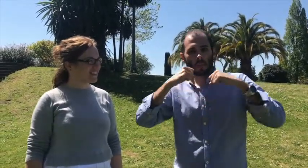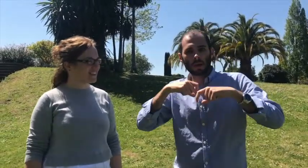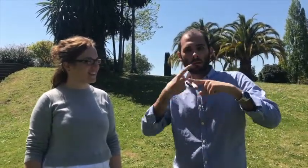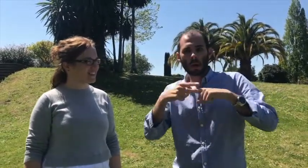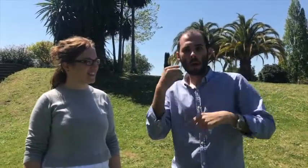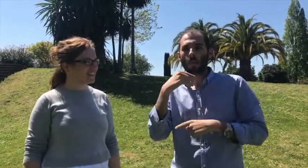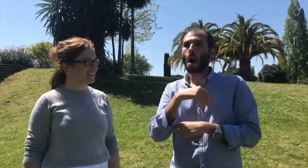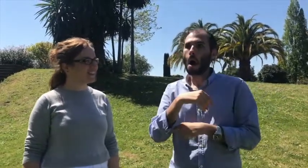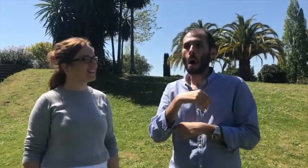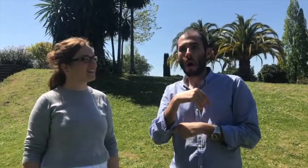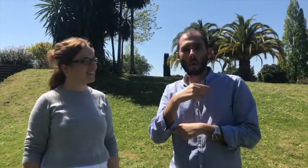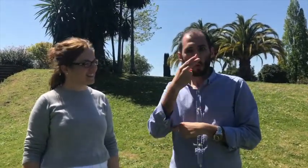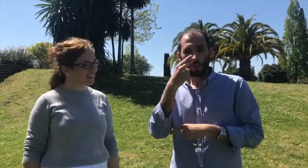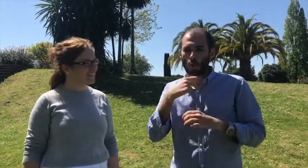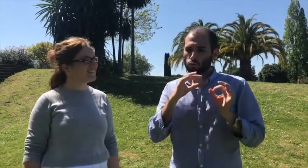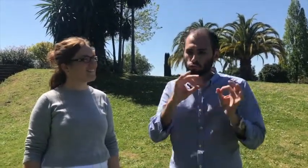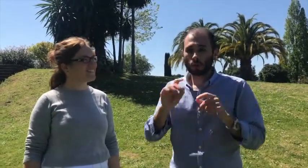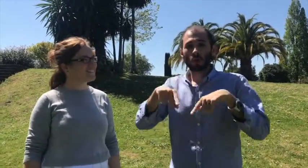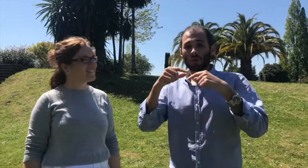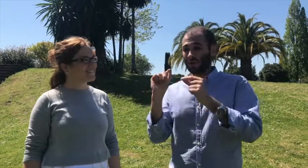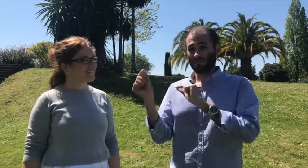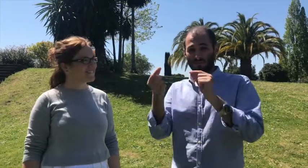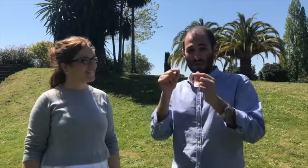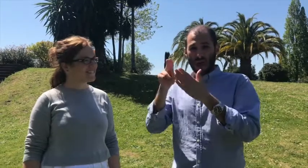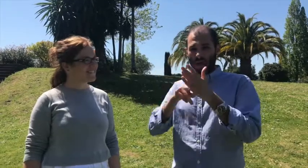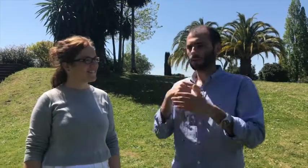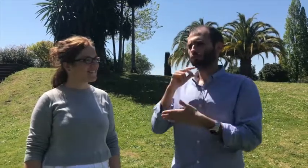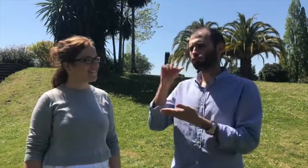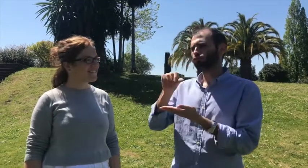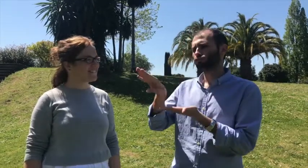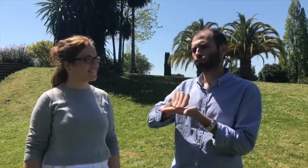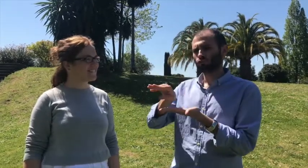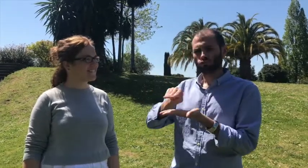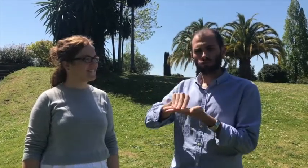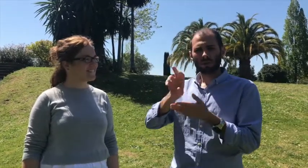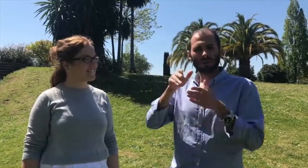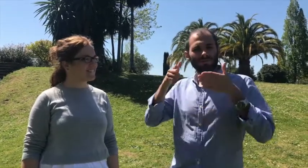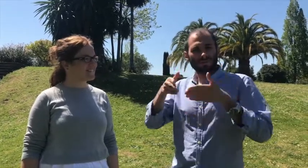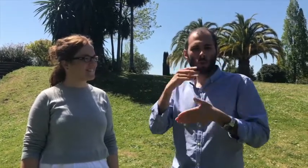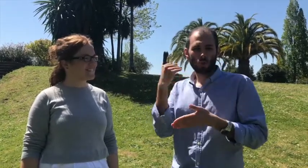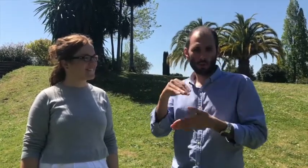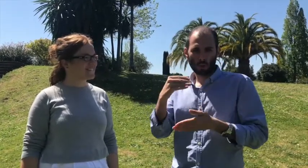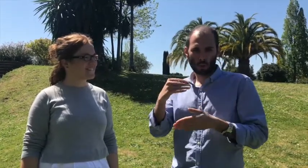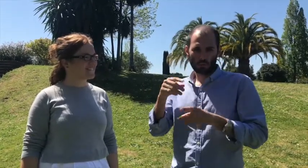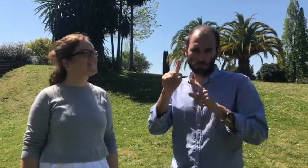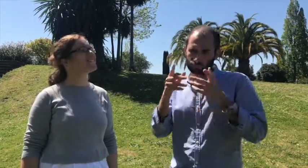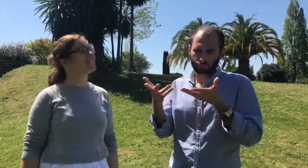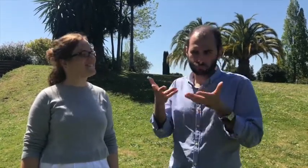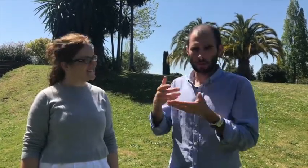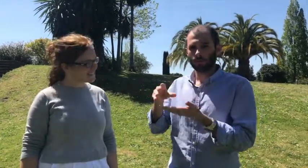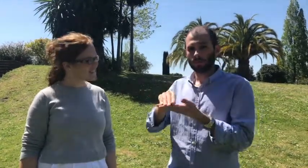tanto las personas mayores como jóvenes han podido concernos de cerca. y nosotrxs poder recoger aportaciones sobre juventud durante los debates surgidos.